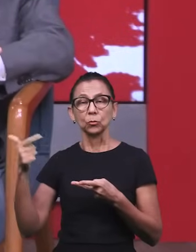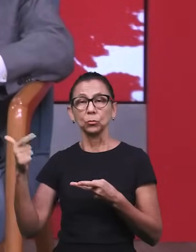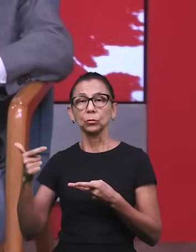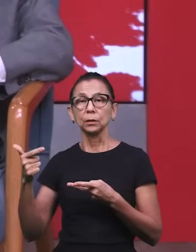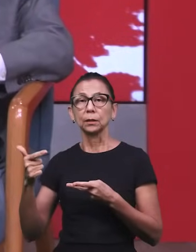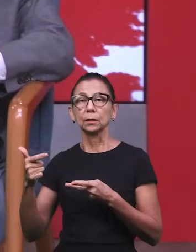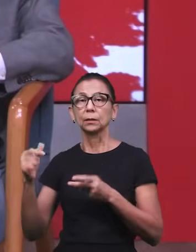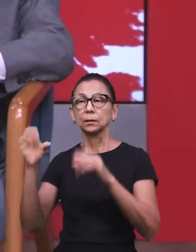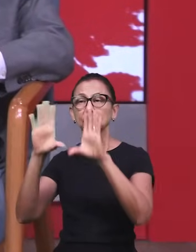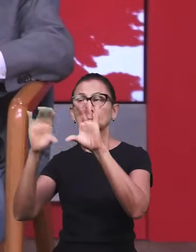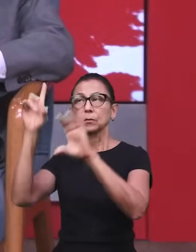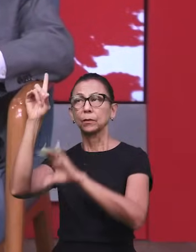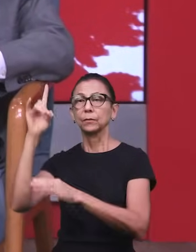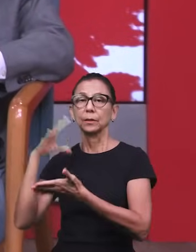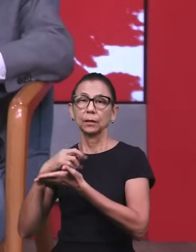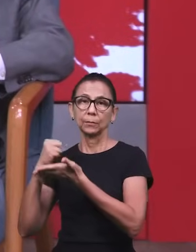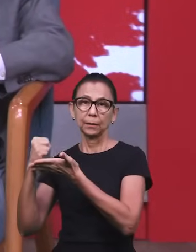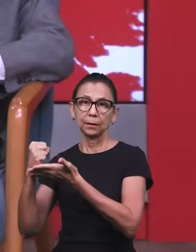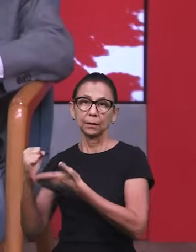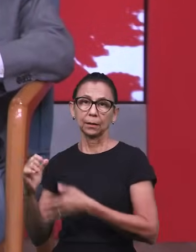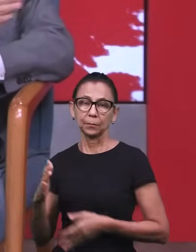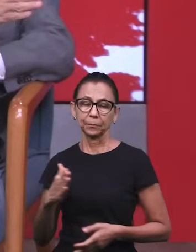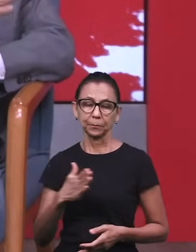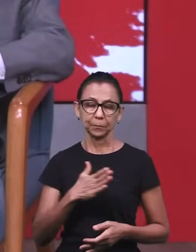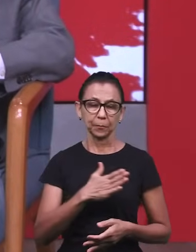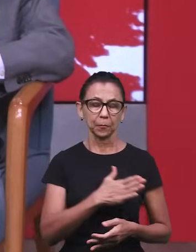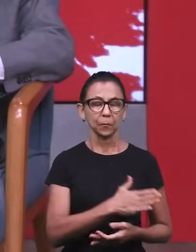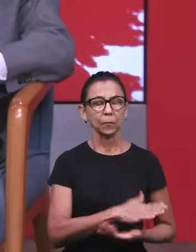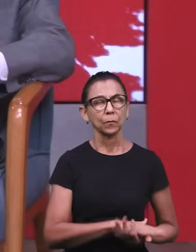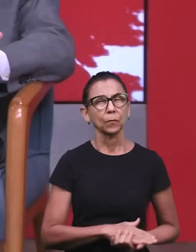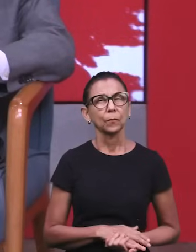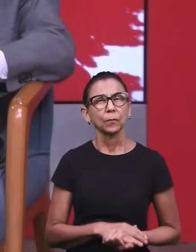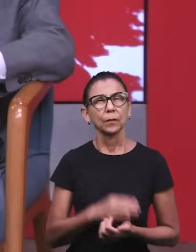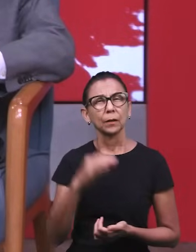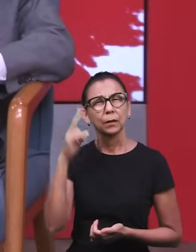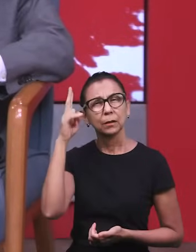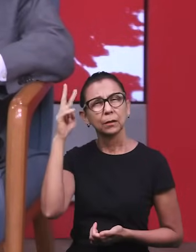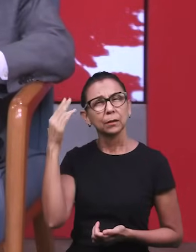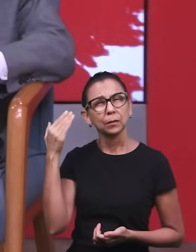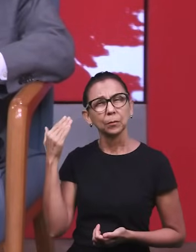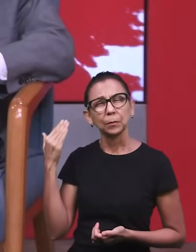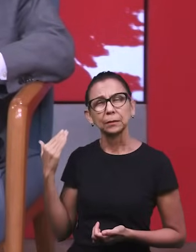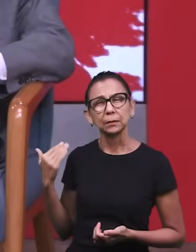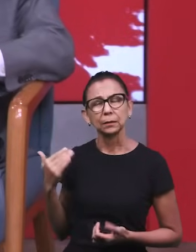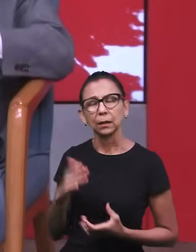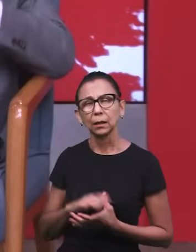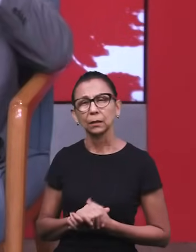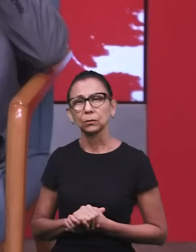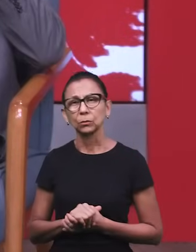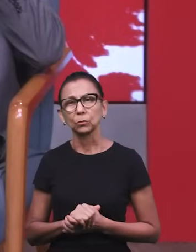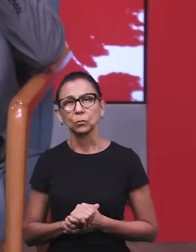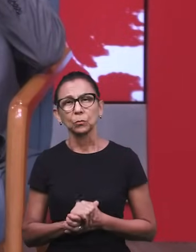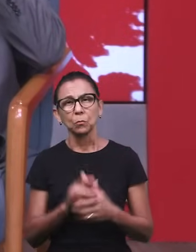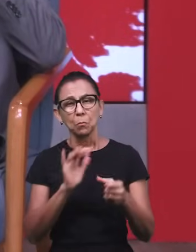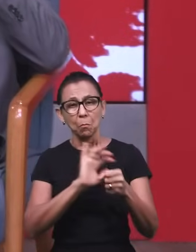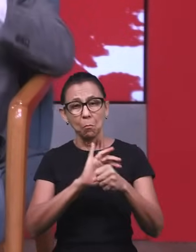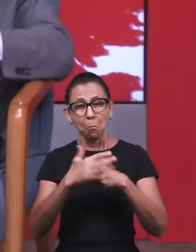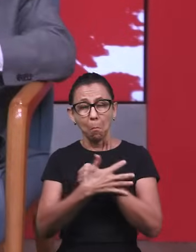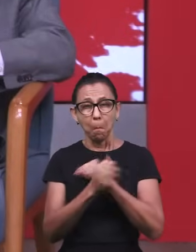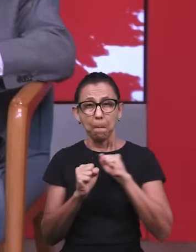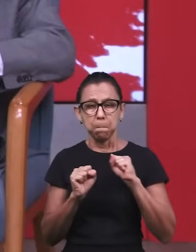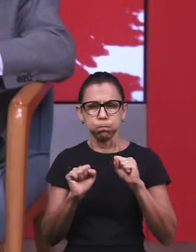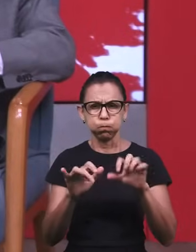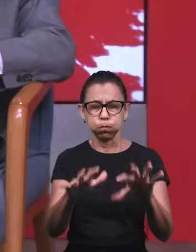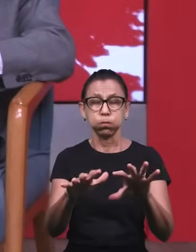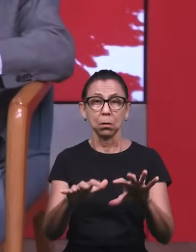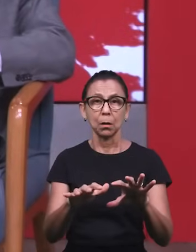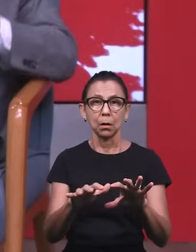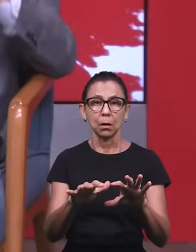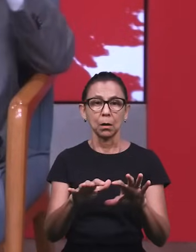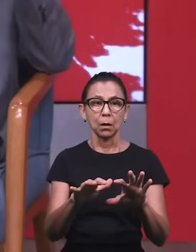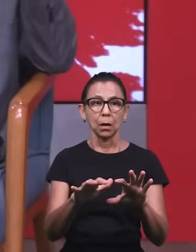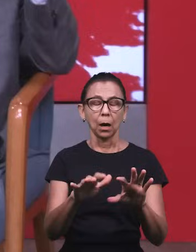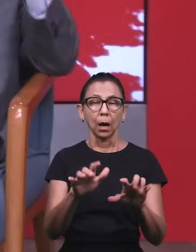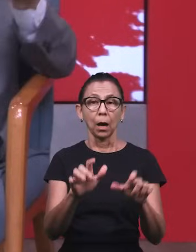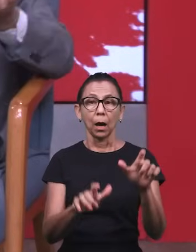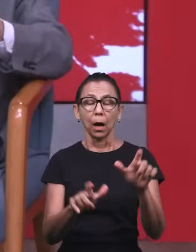H há cerca de 2 anos atrás uma pandemia que matou milhões de pessoas uma coisa que pegou o mundo de